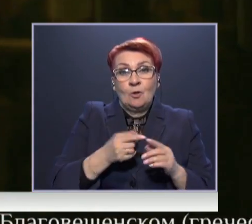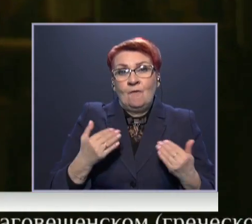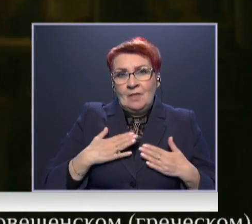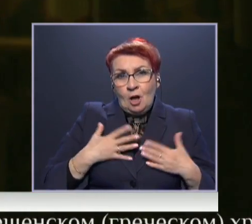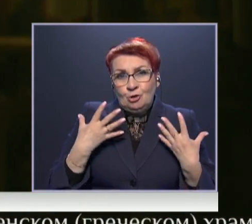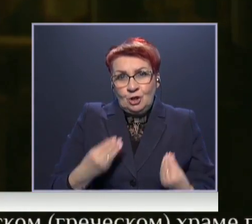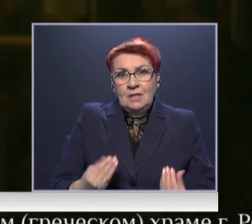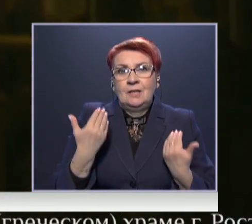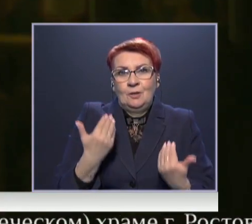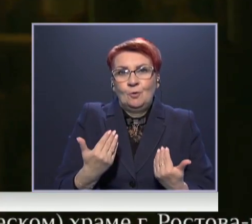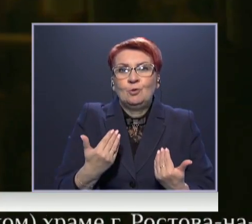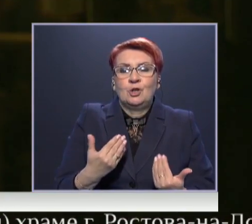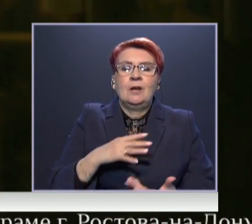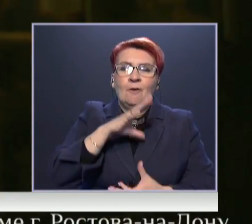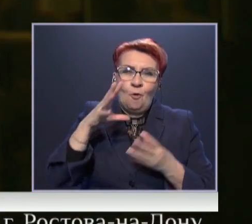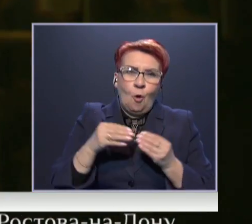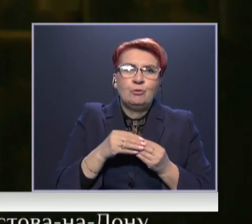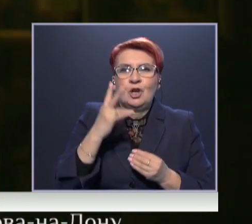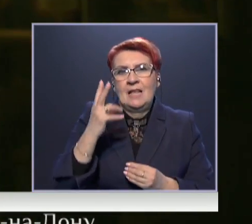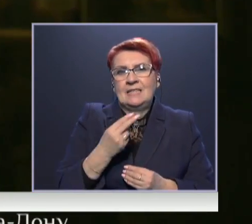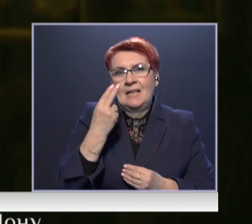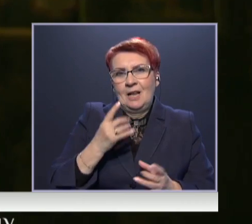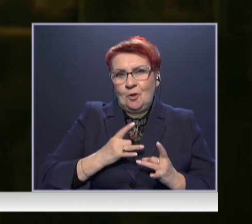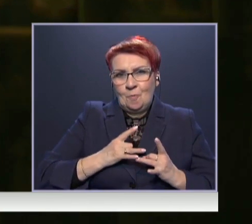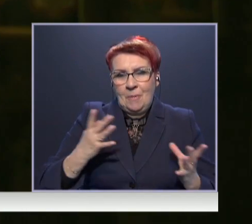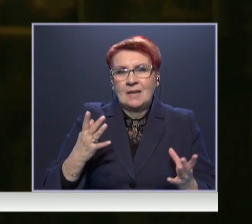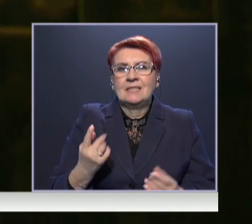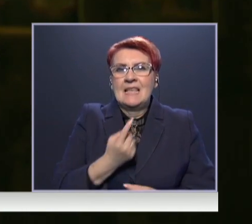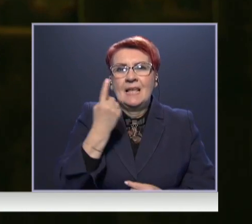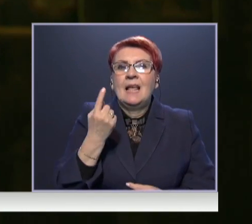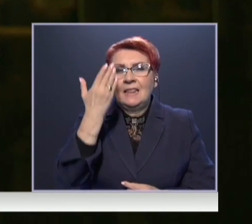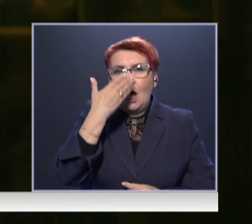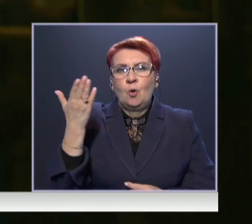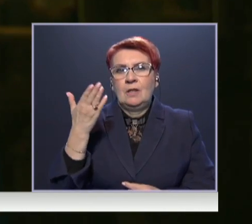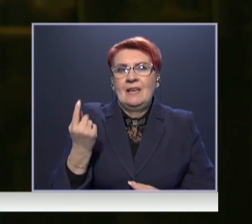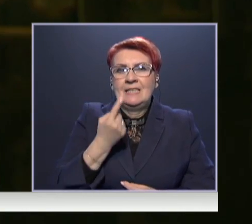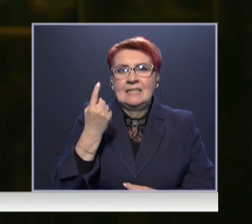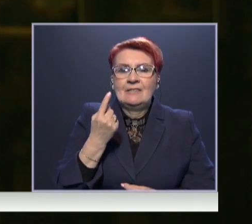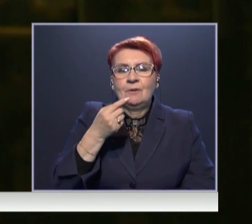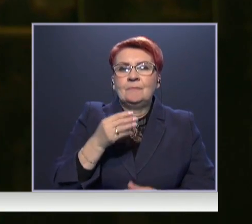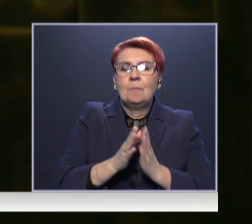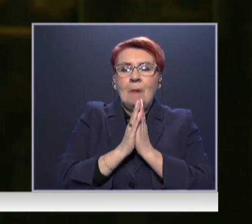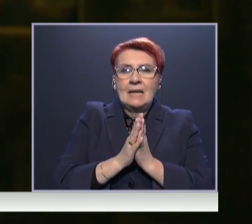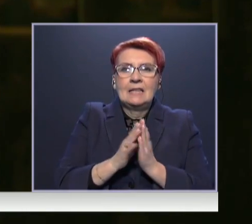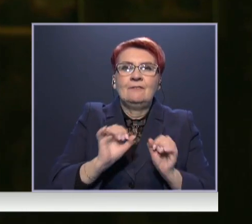уже вырос в общенациональный такой праздник народного единства молитвами пречистой Богородицы укрепили нас